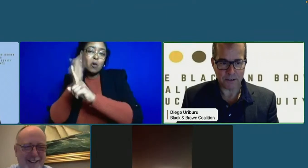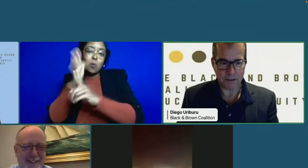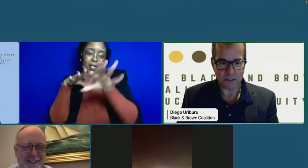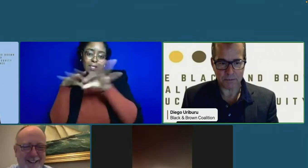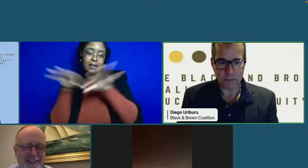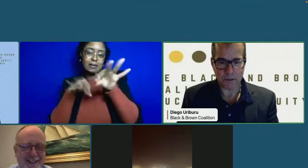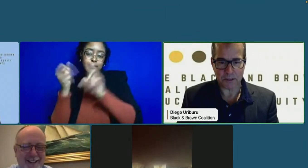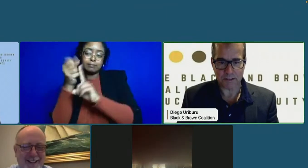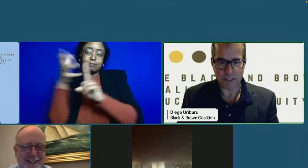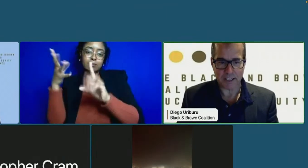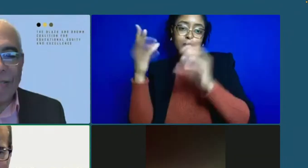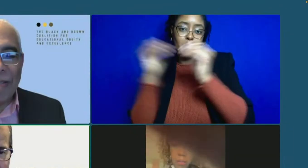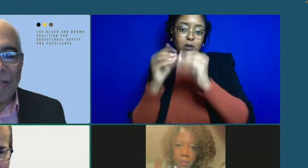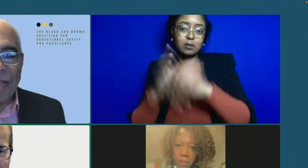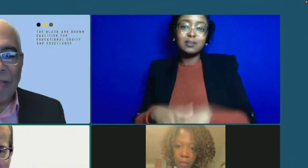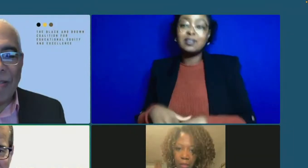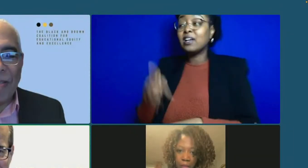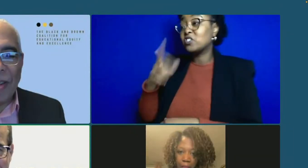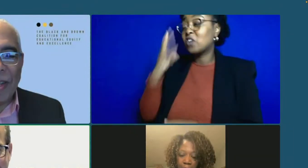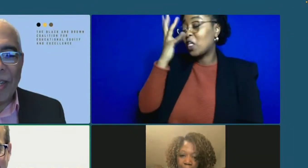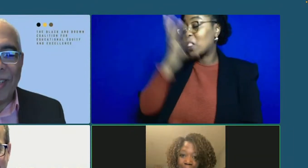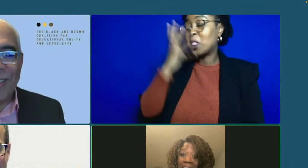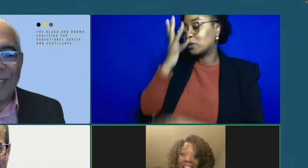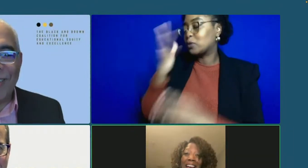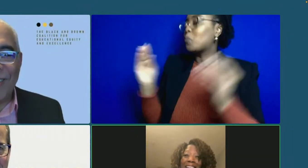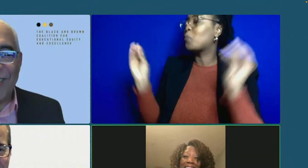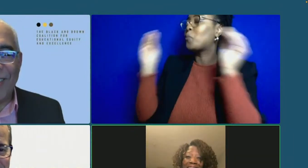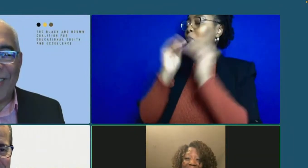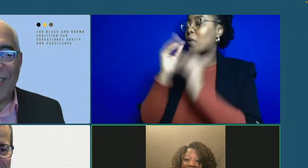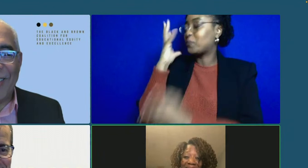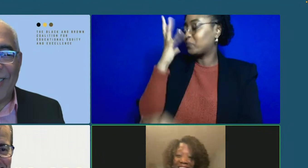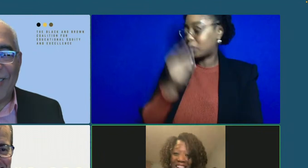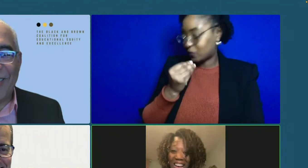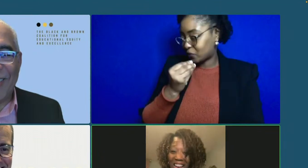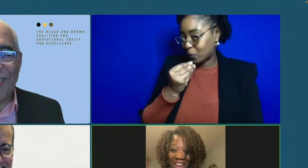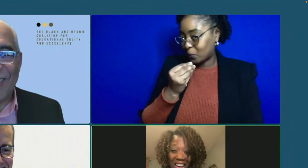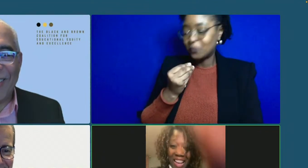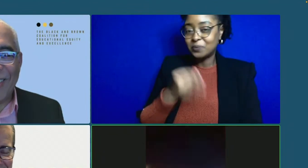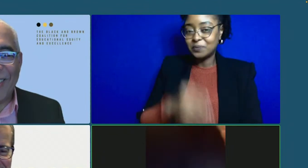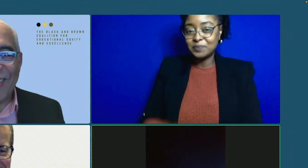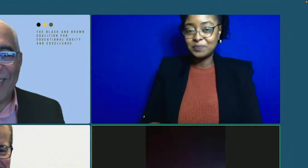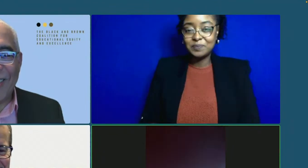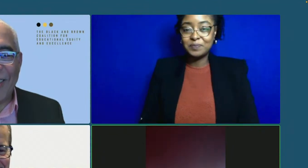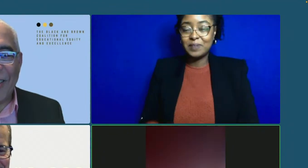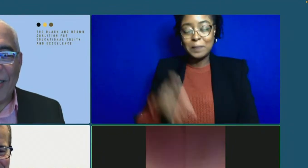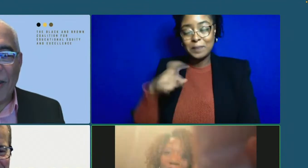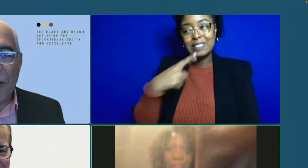canciller, Pero a donde tenga que vender España e A ver esto.